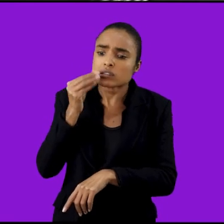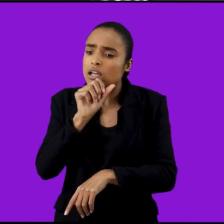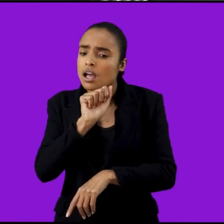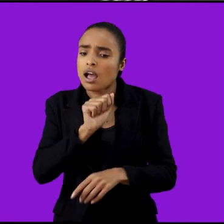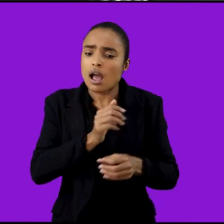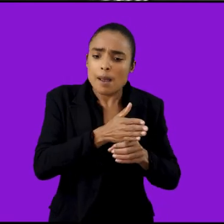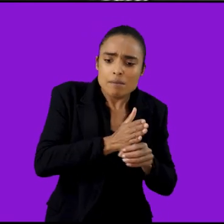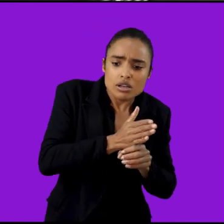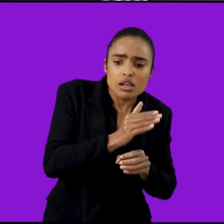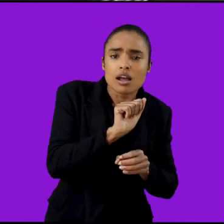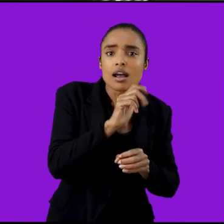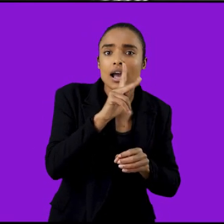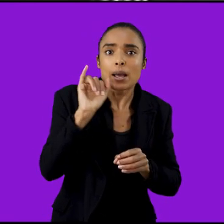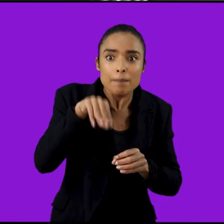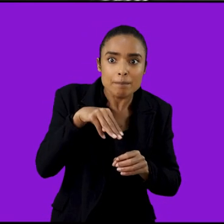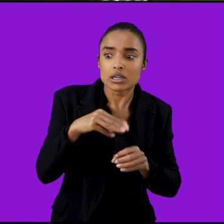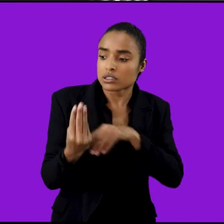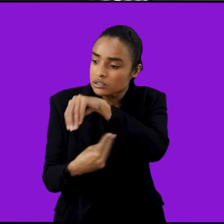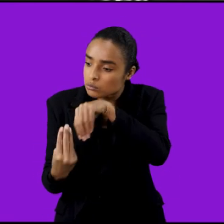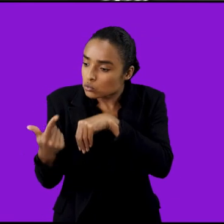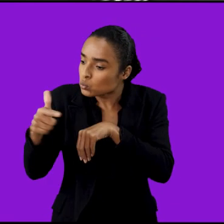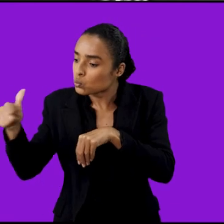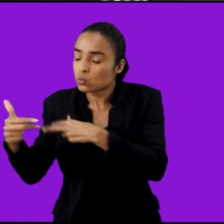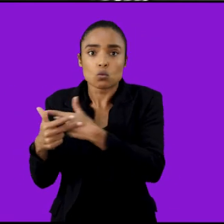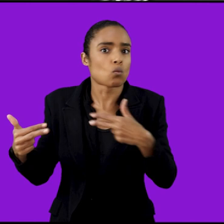com outro né, com outro ingrediente é lá que eu fico sabendo das coisas entendeu? Isso